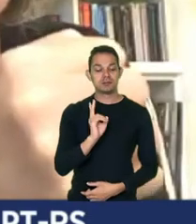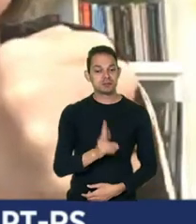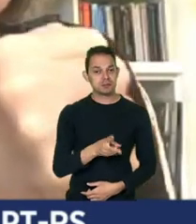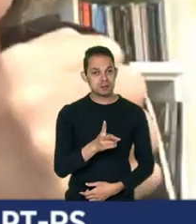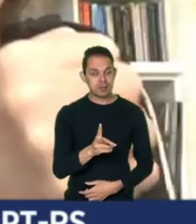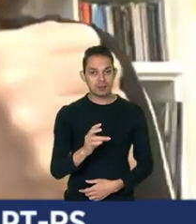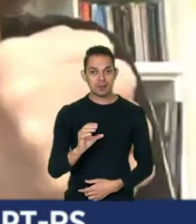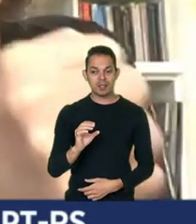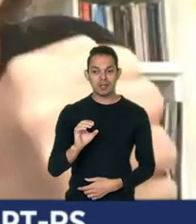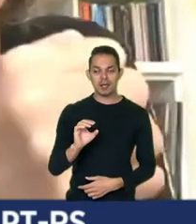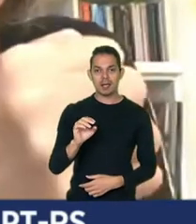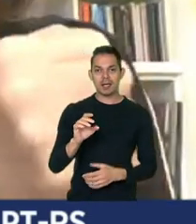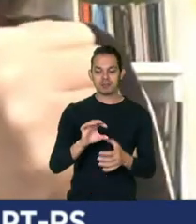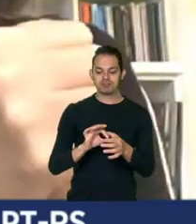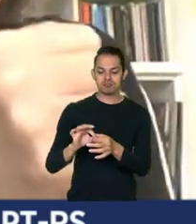NA DIMENSÃO DIPLOMÁTICA. CABE ÀS NAÇÕES UNIDAS,